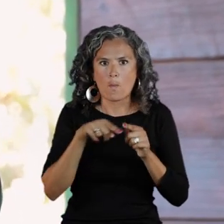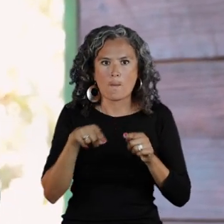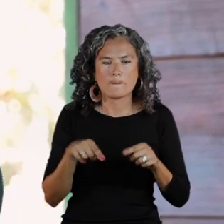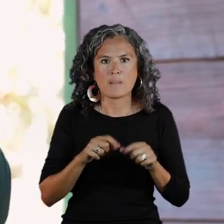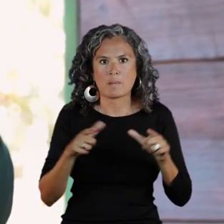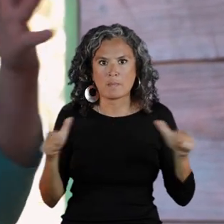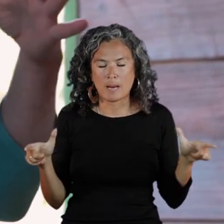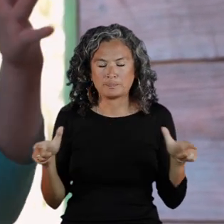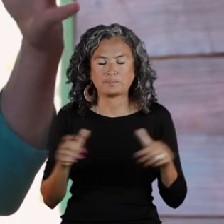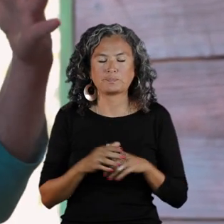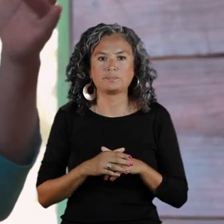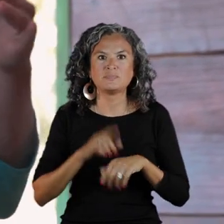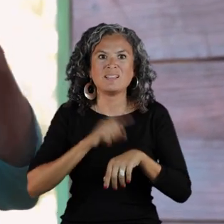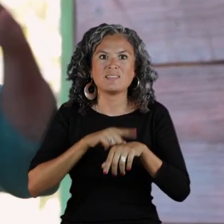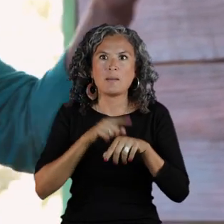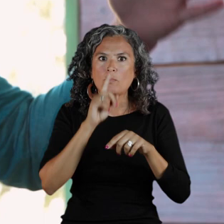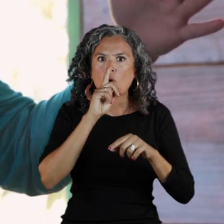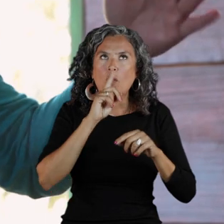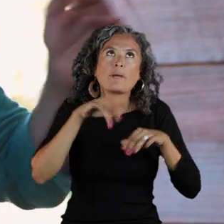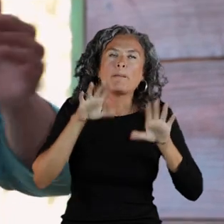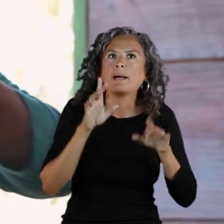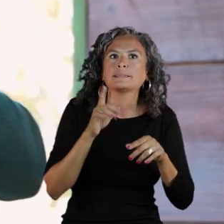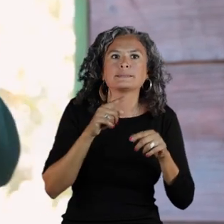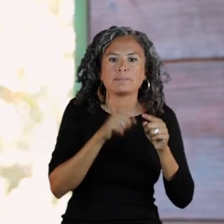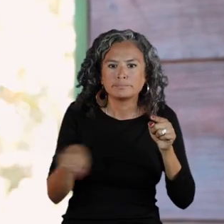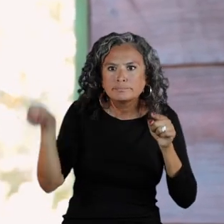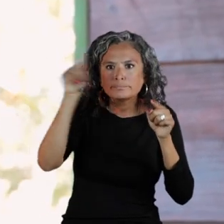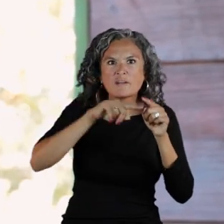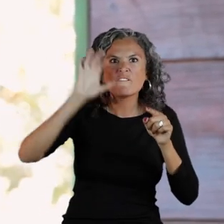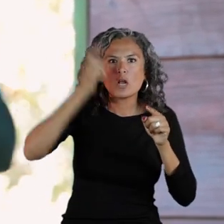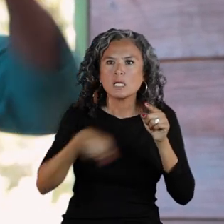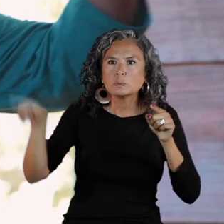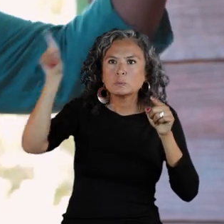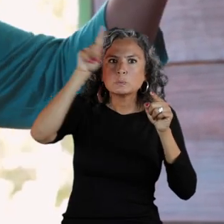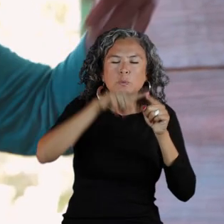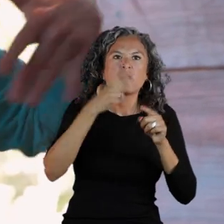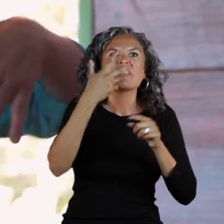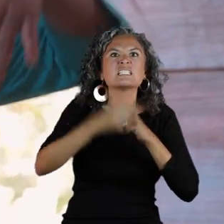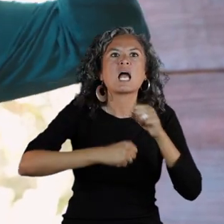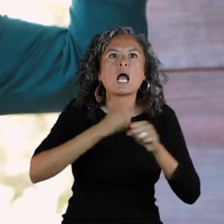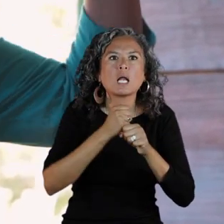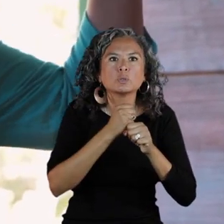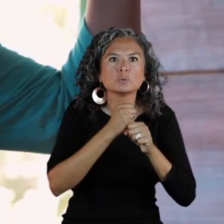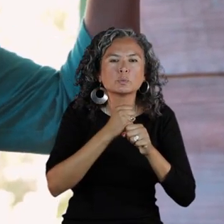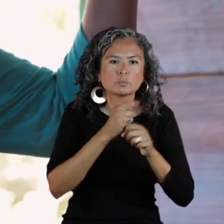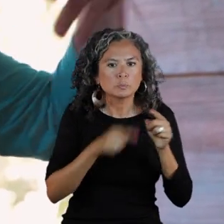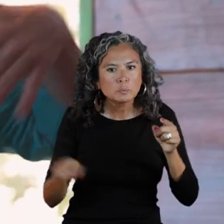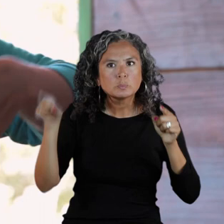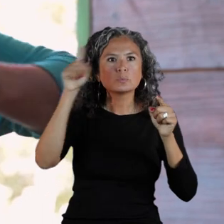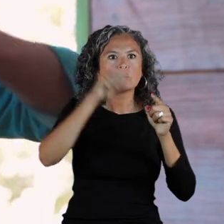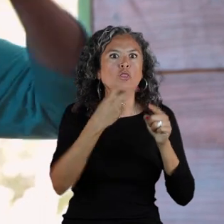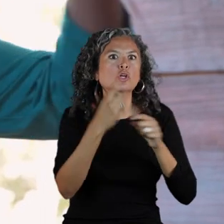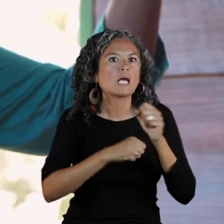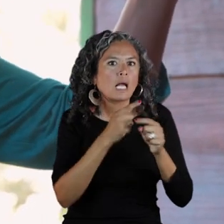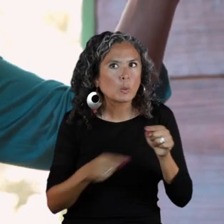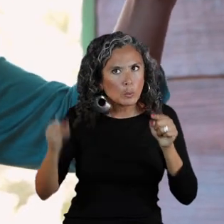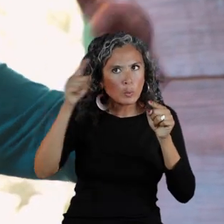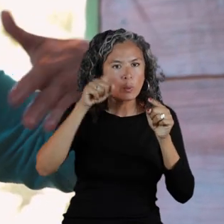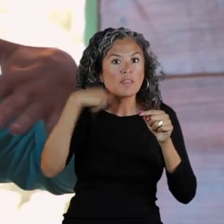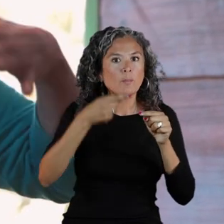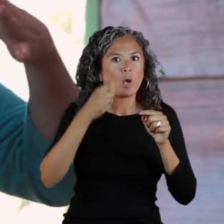entre el primer episodio agudo y el siguiente pasan dos o tres años, el siguiente un año,